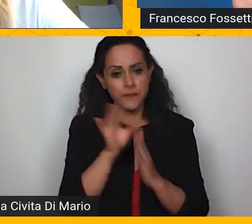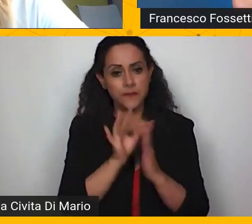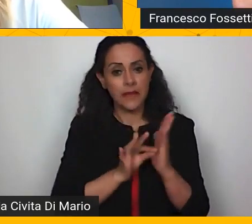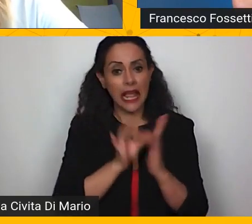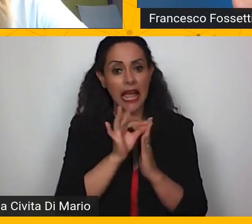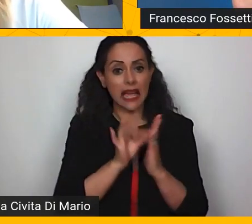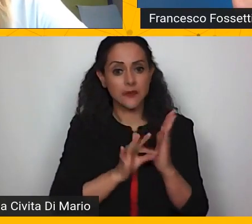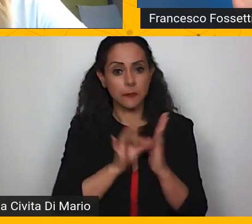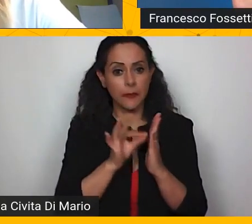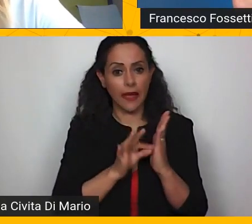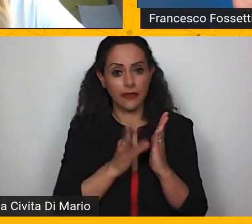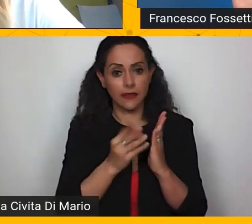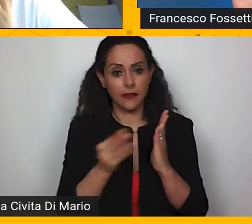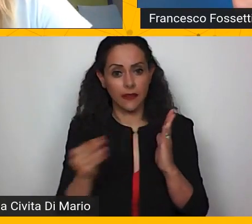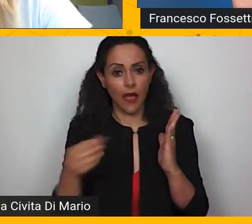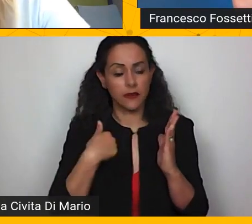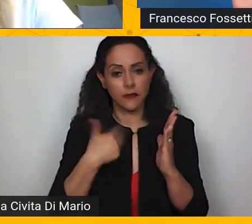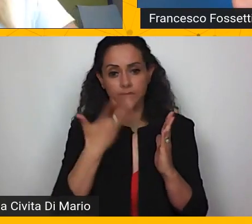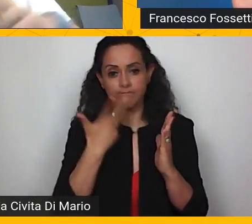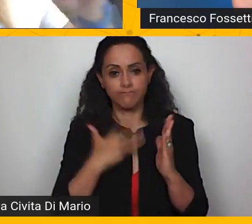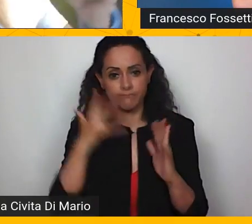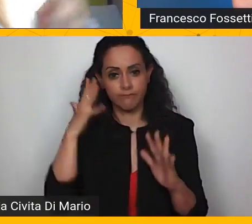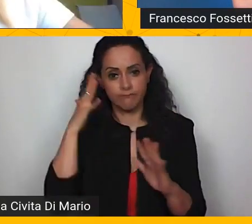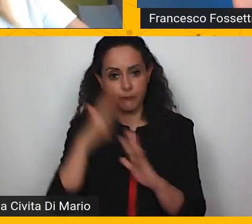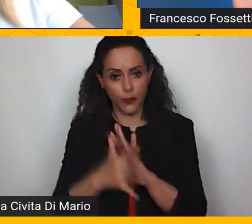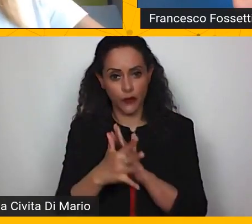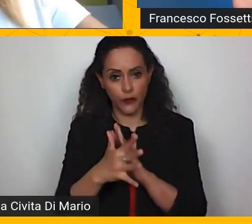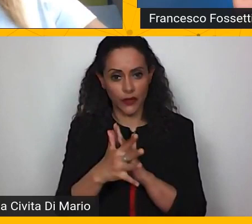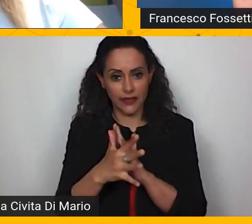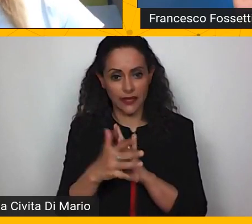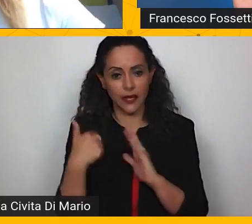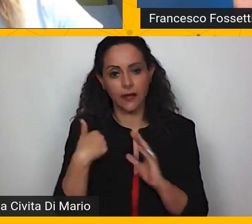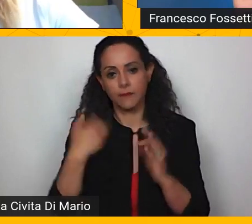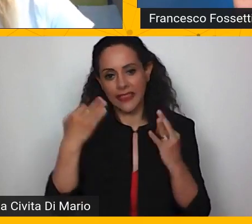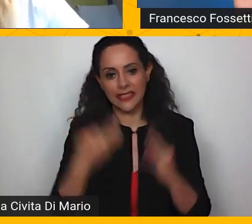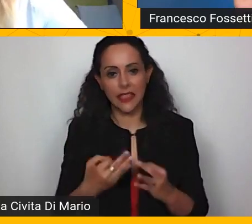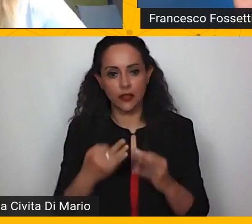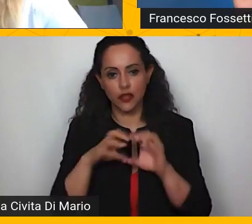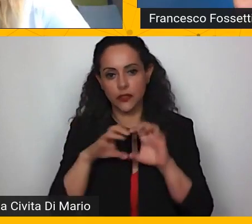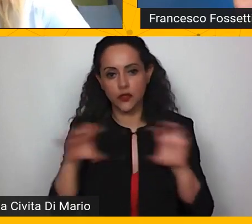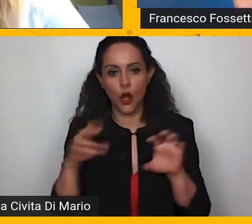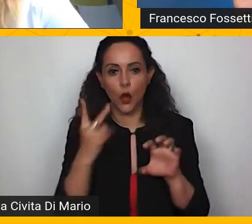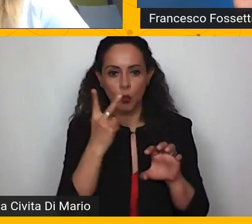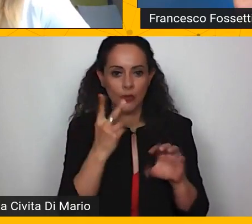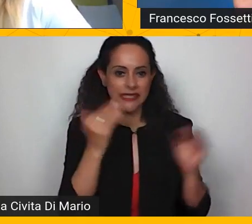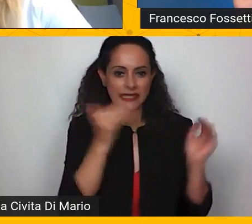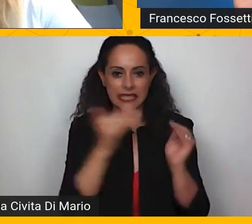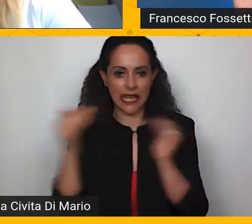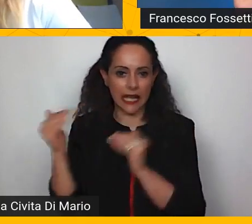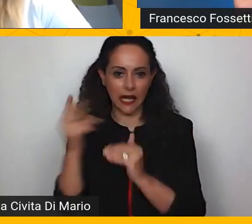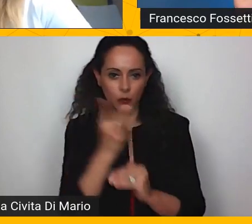tanti gli aspetti che ci piacerebbe approfondire che abbiamo deciso di appunto di